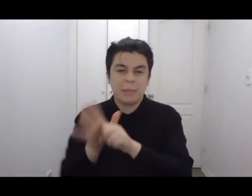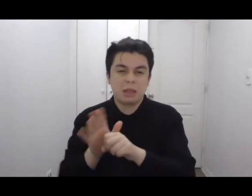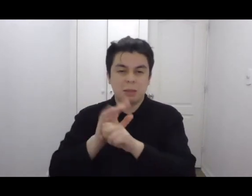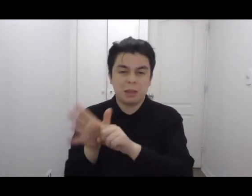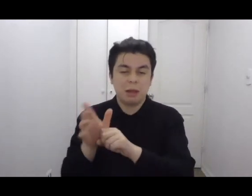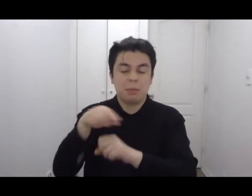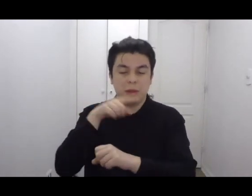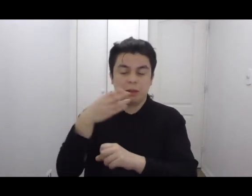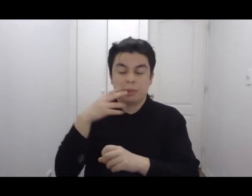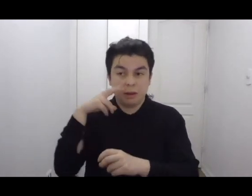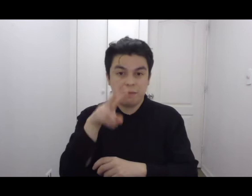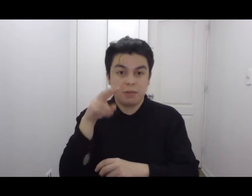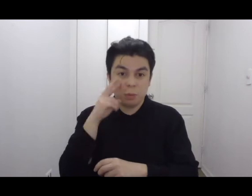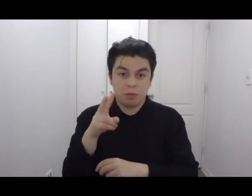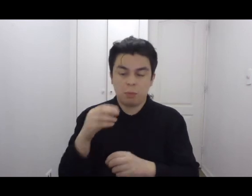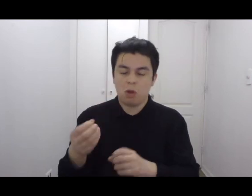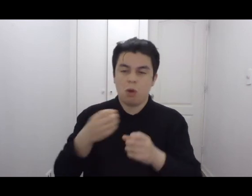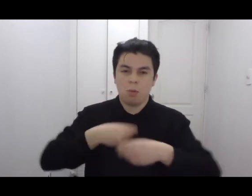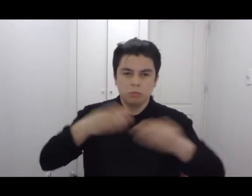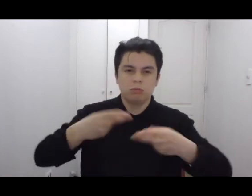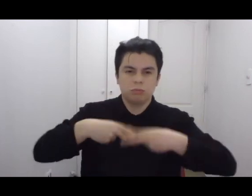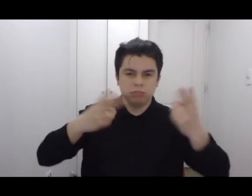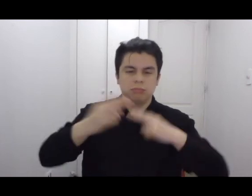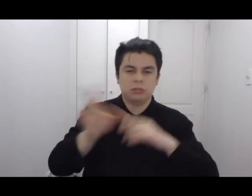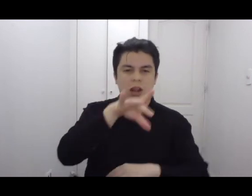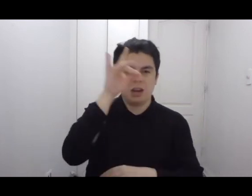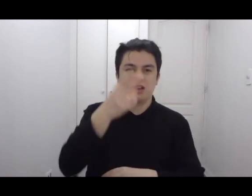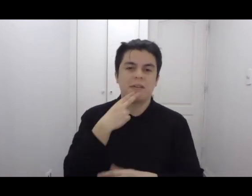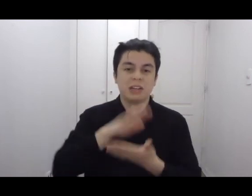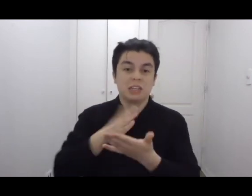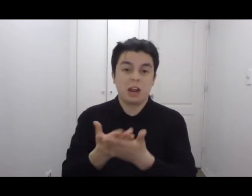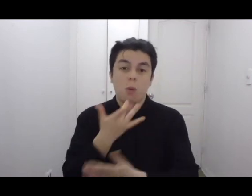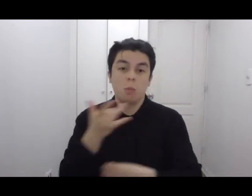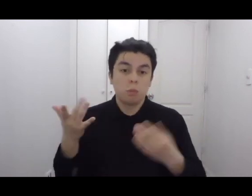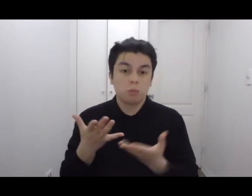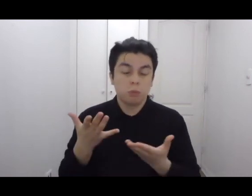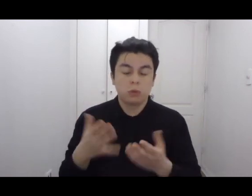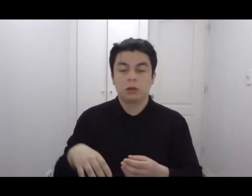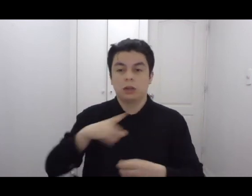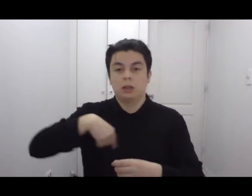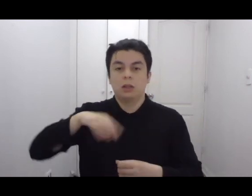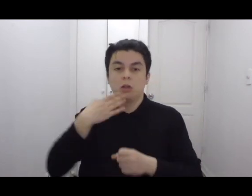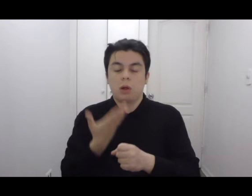en la pandemia por lo que hemos repetido incansablemente que el sedentarismo que da estar encerrado